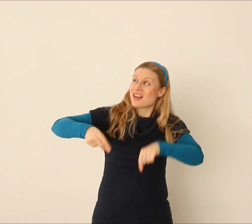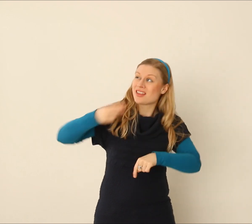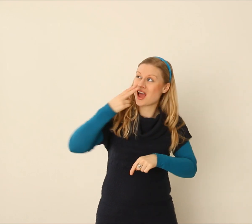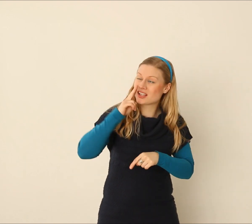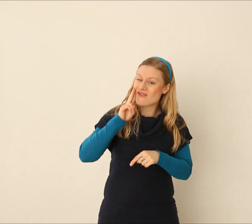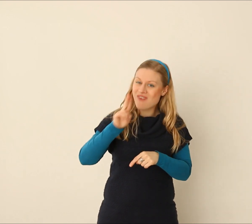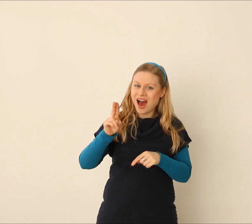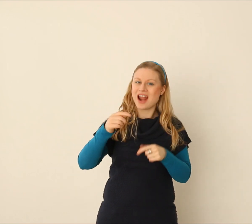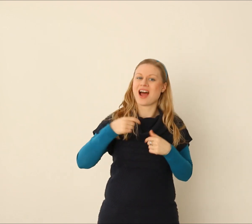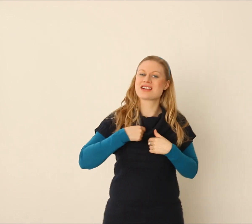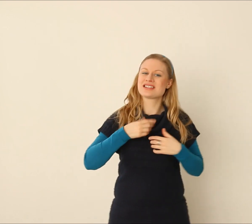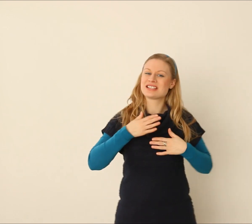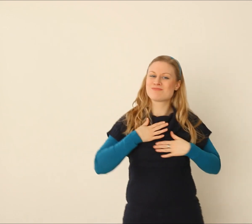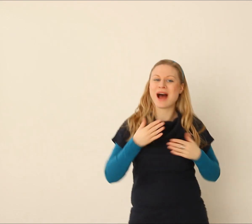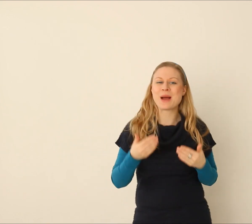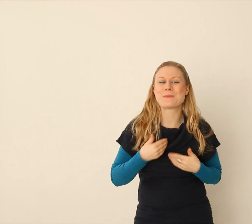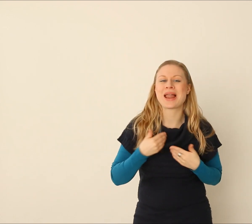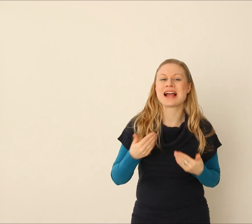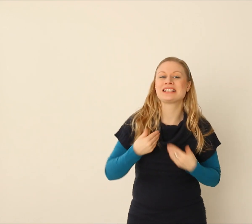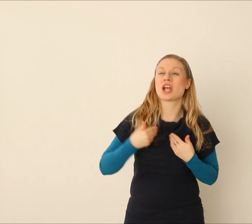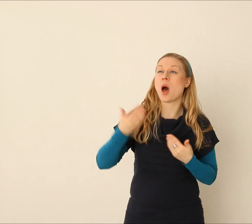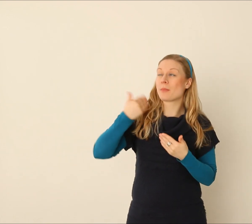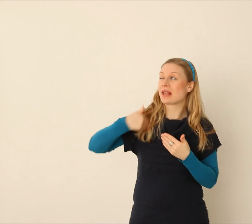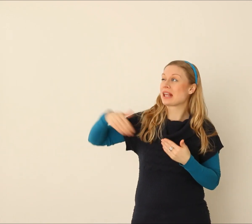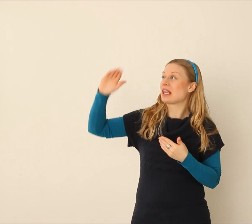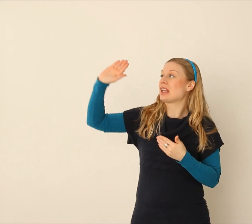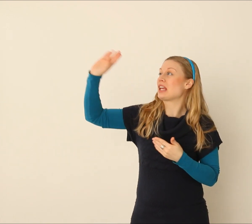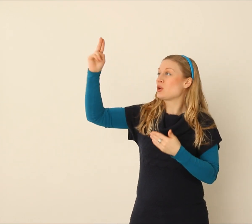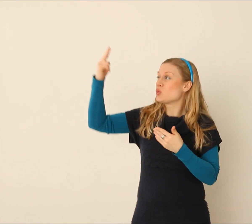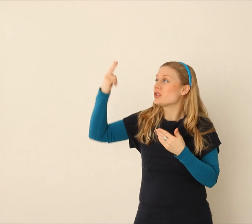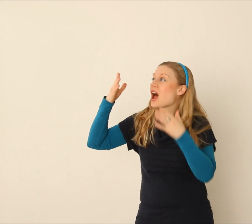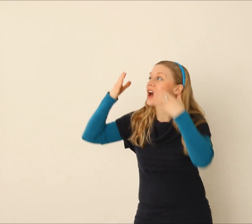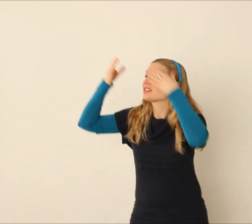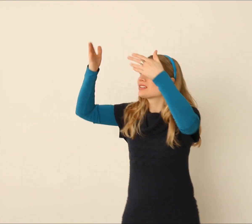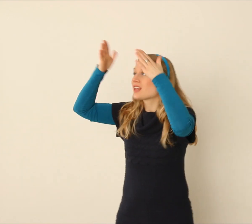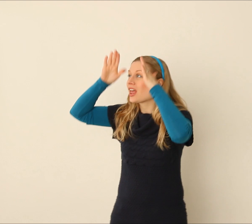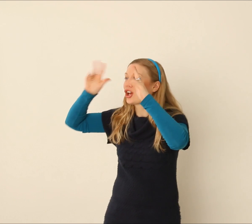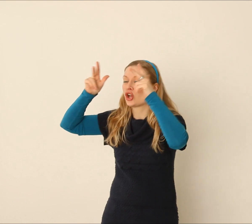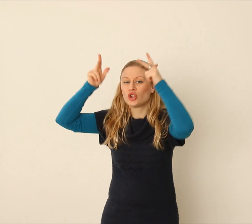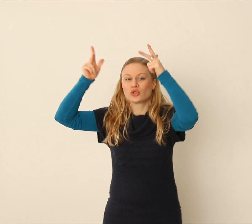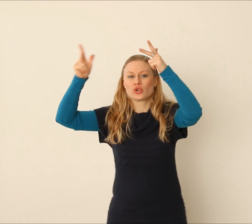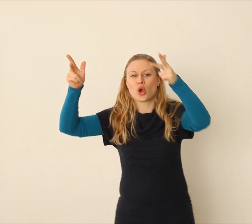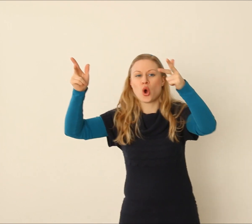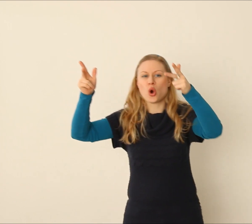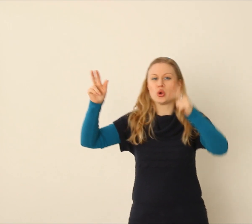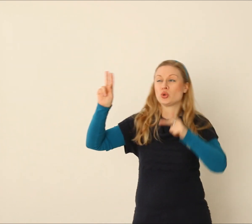Deze waarheid is mijn blijdschap; Heer, U draagt de zegekroon.